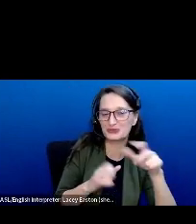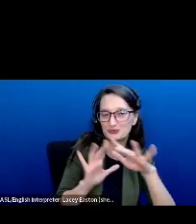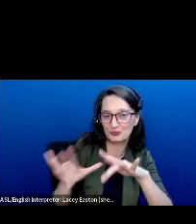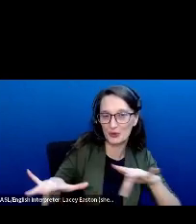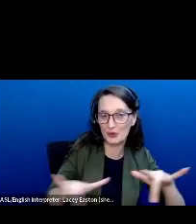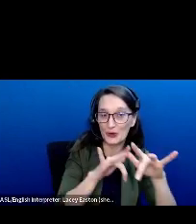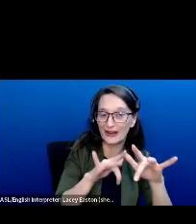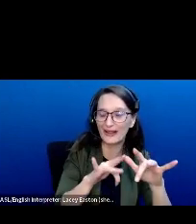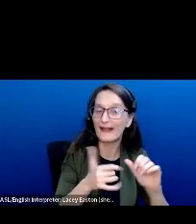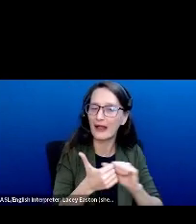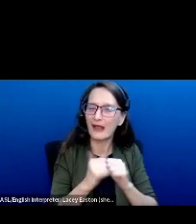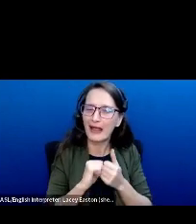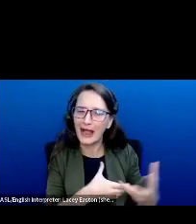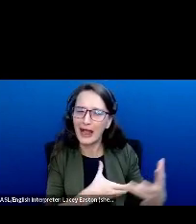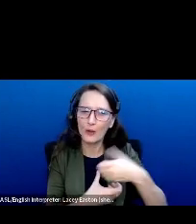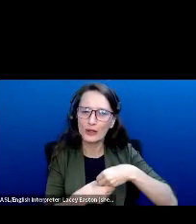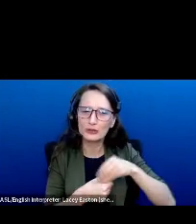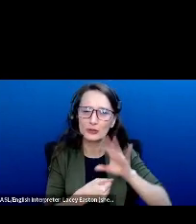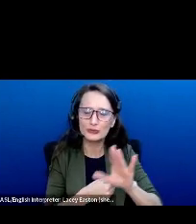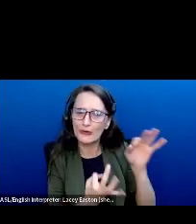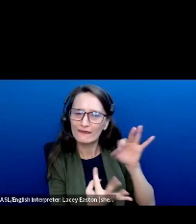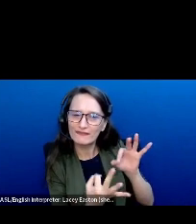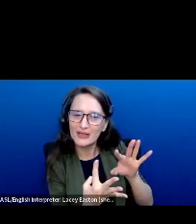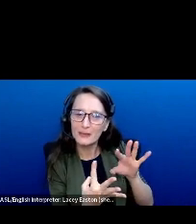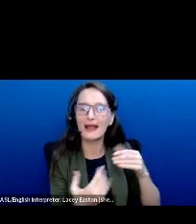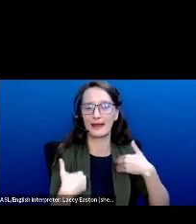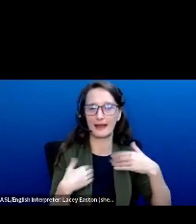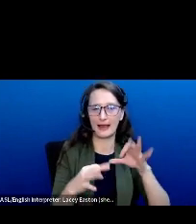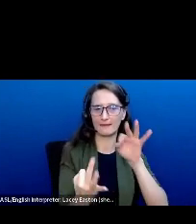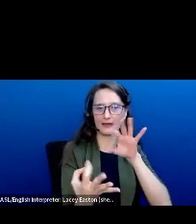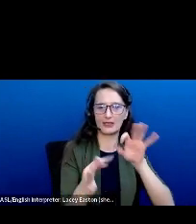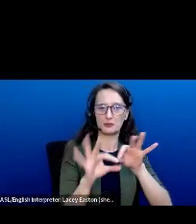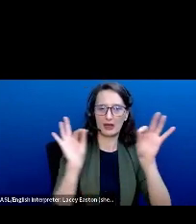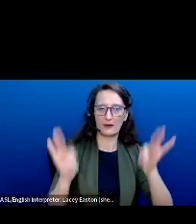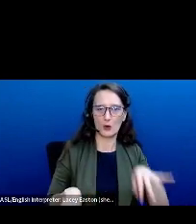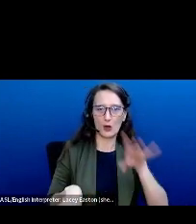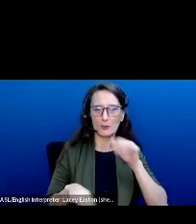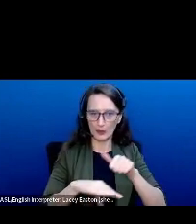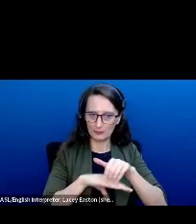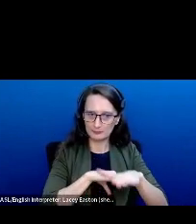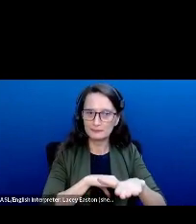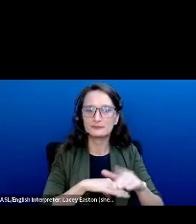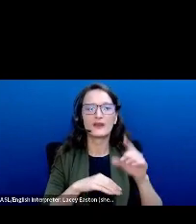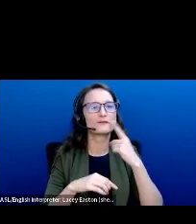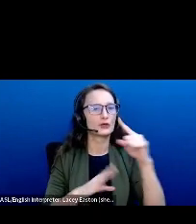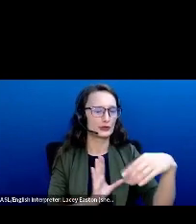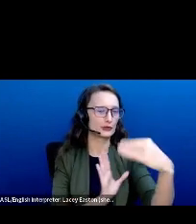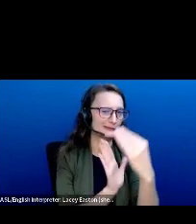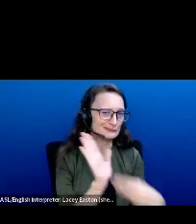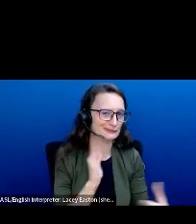también lo estamos agregando al chat. Así es como continuaremos agregando áreas temáticas. Estamos grabando esta